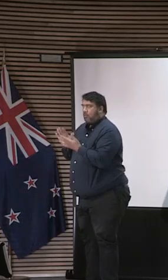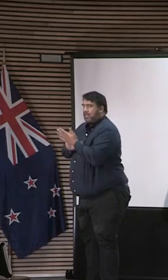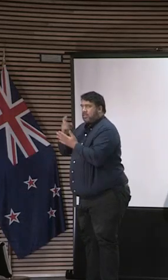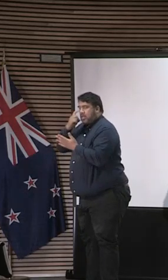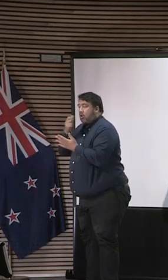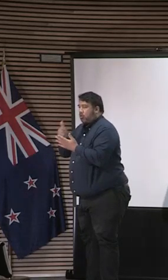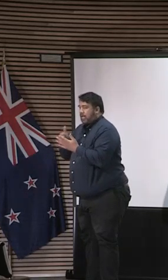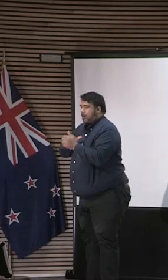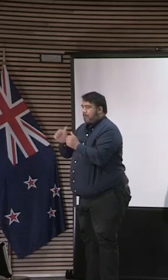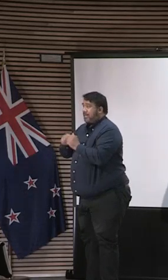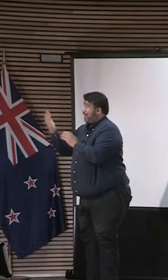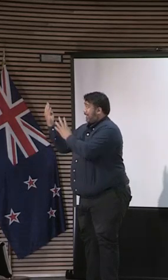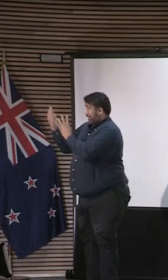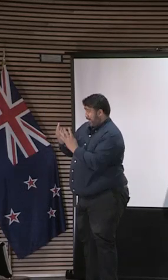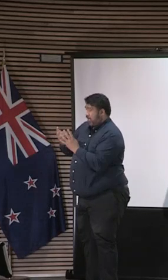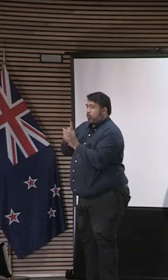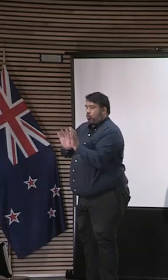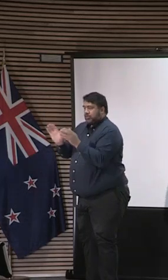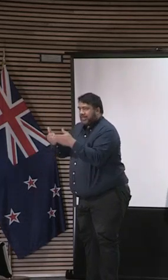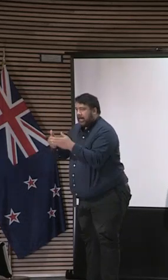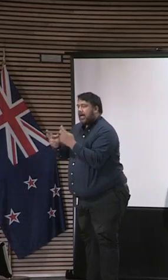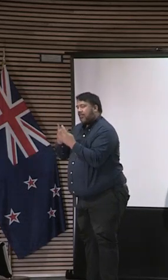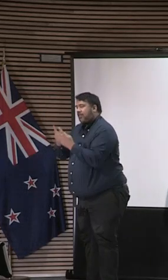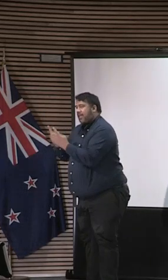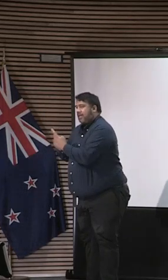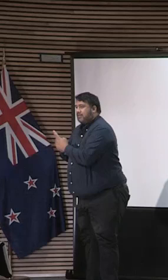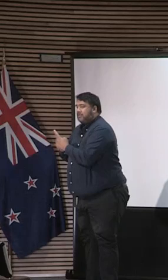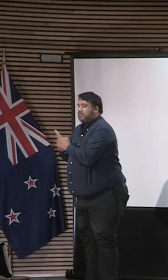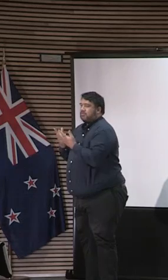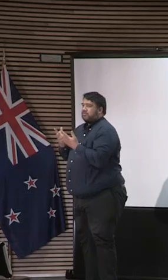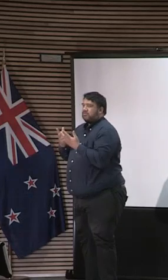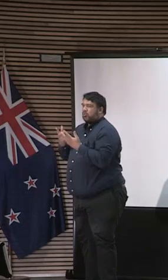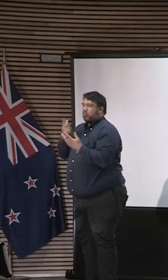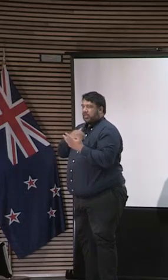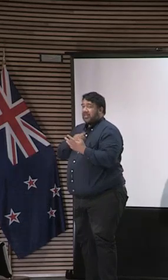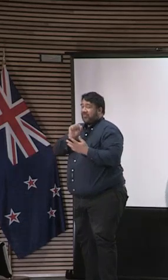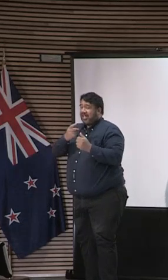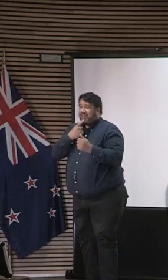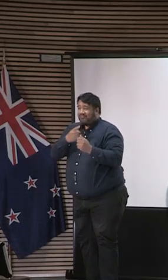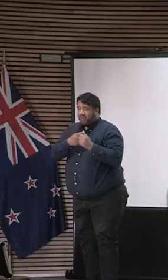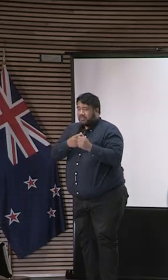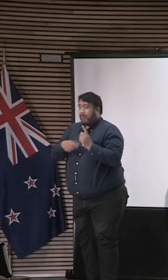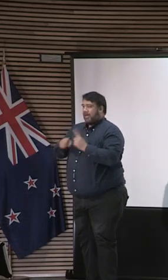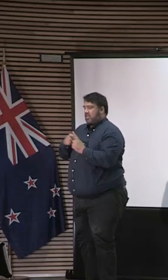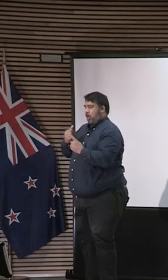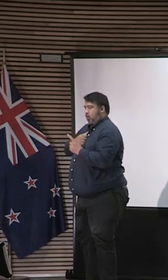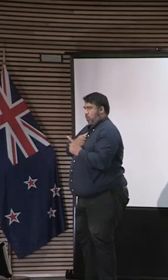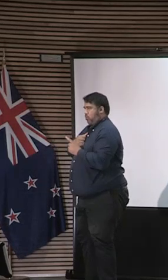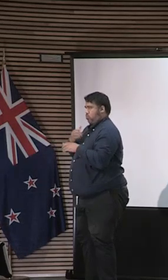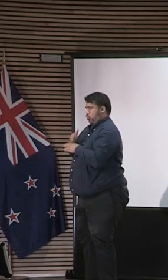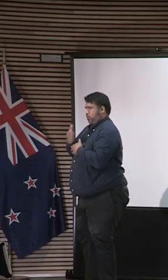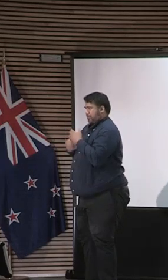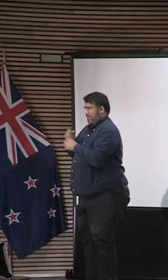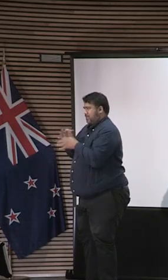taatau ki te taumaha. Ko te